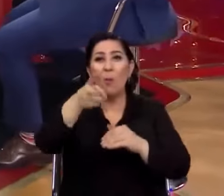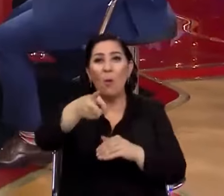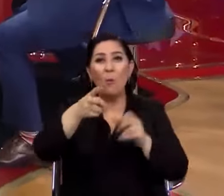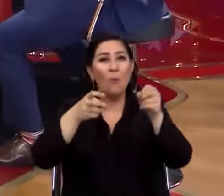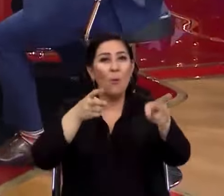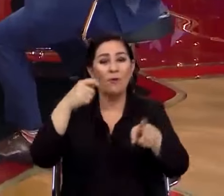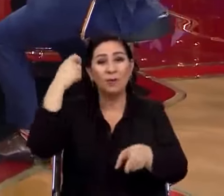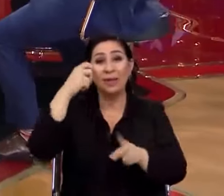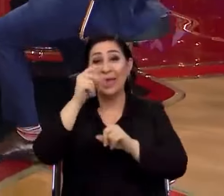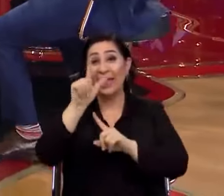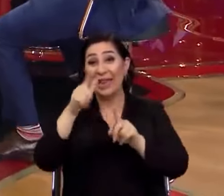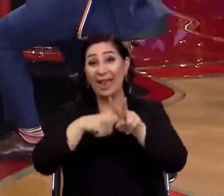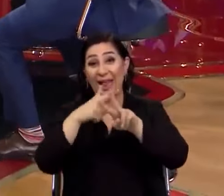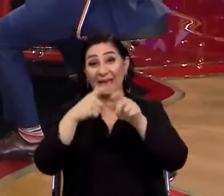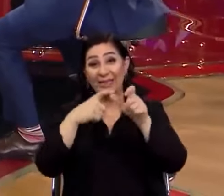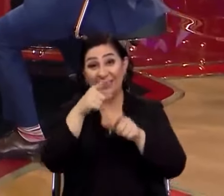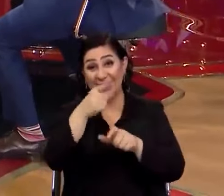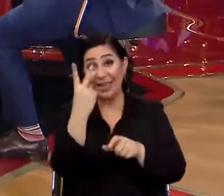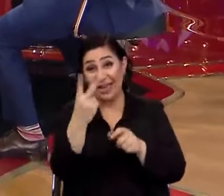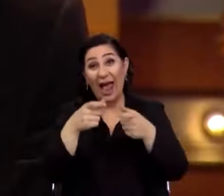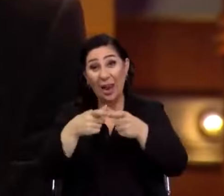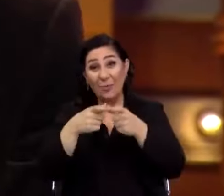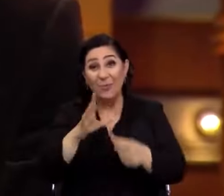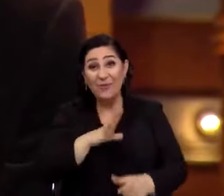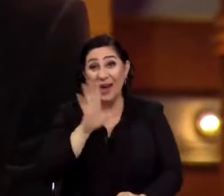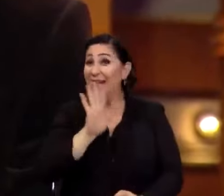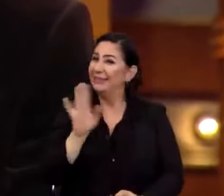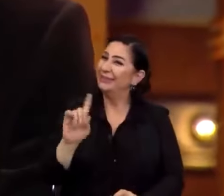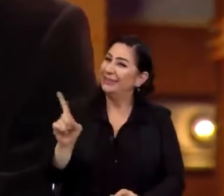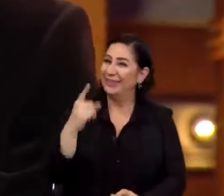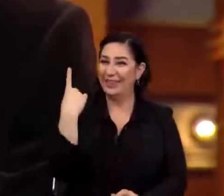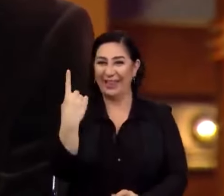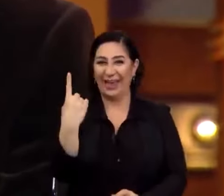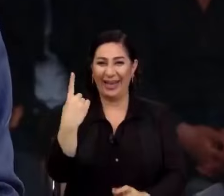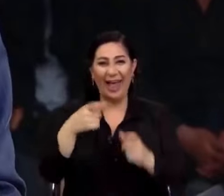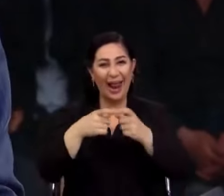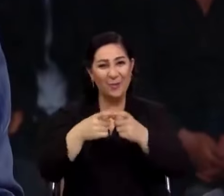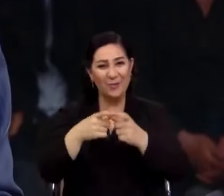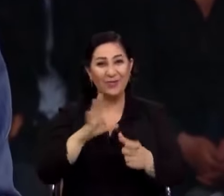İlyas senin iki albümün mü var canım hayır bir tane tek albüm var çok